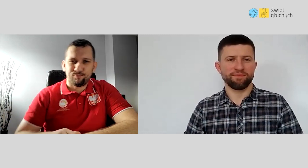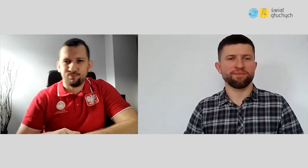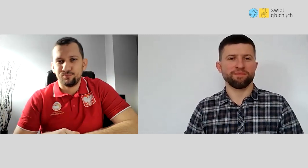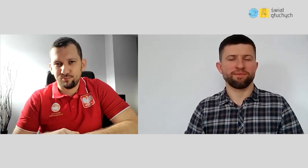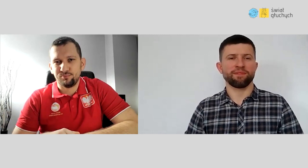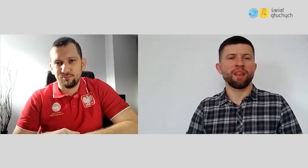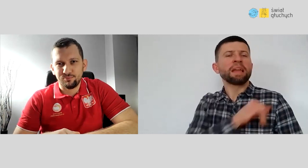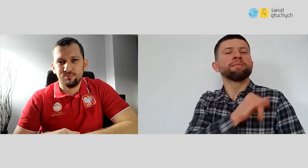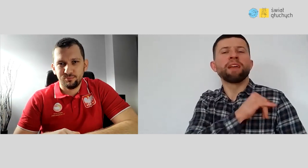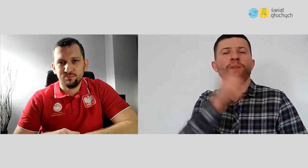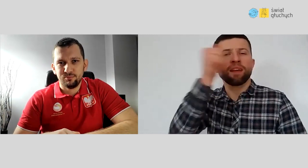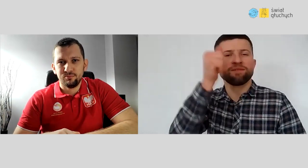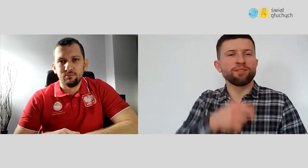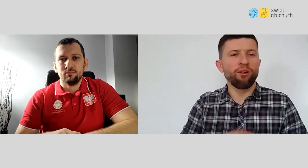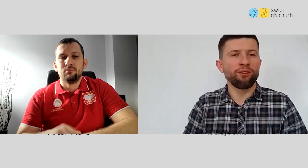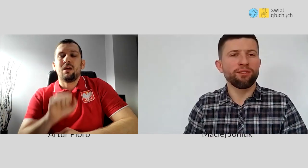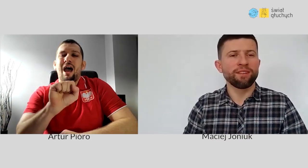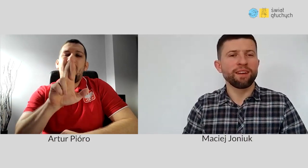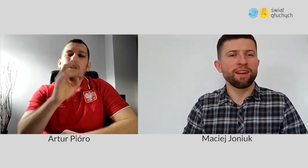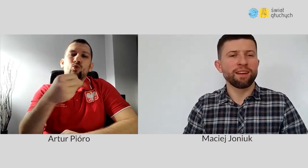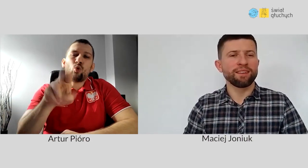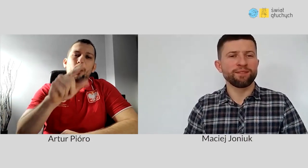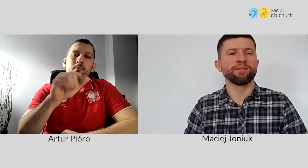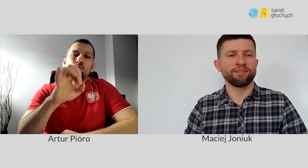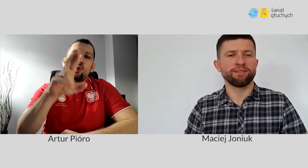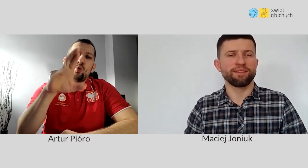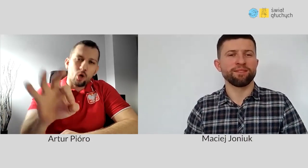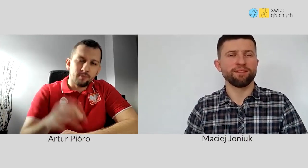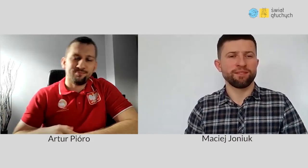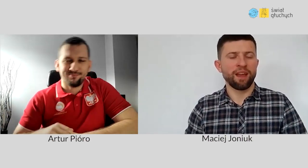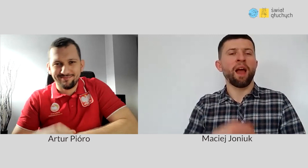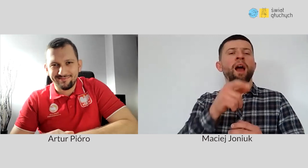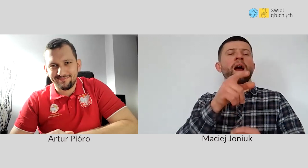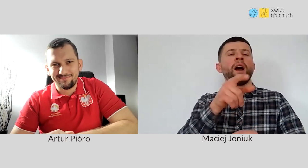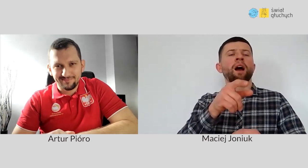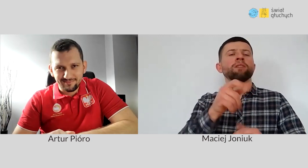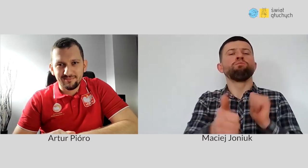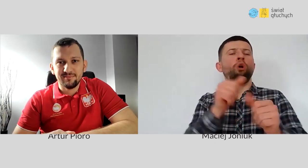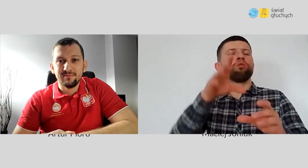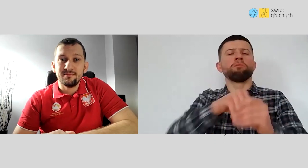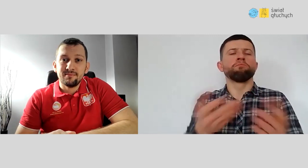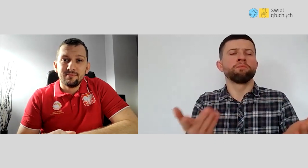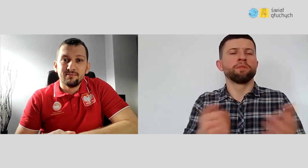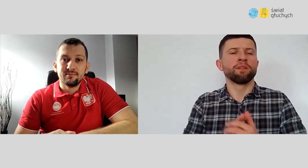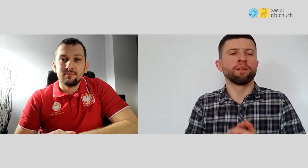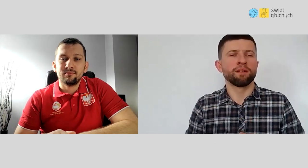Jakie jest twoje imię i nazwisko? — Artur Pióro. Jaką dyscyplinę sportową uprawiasz?